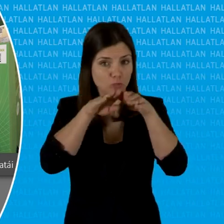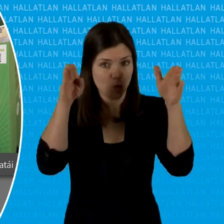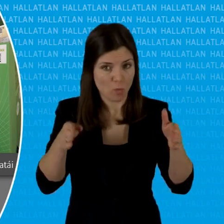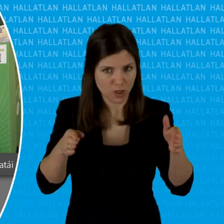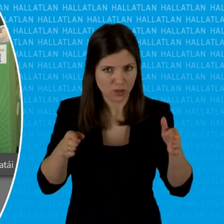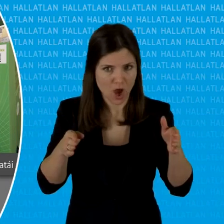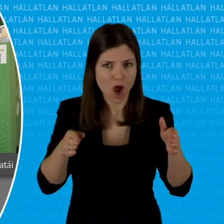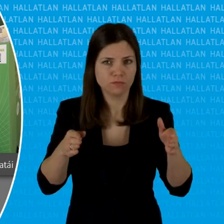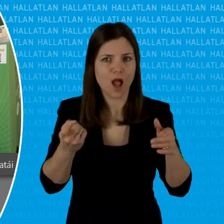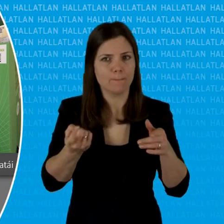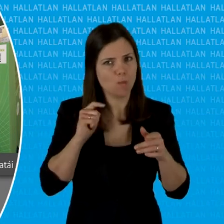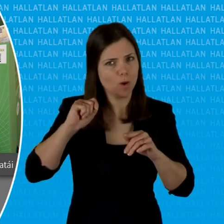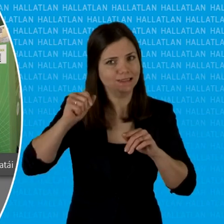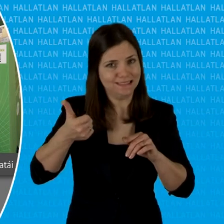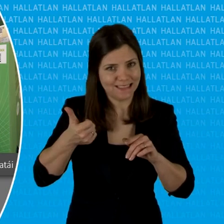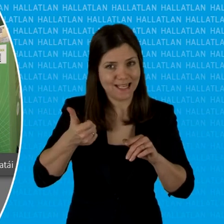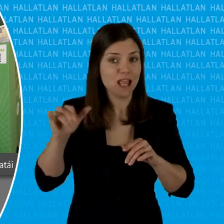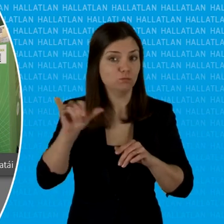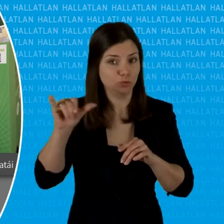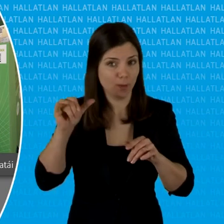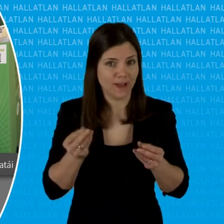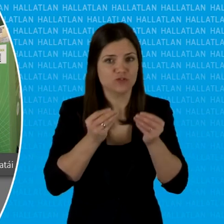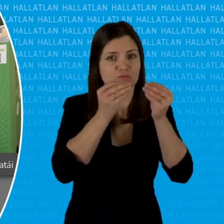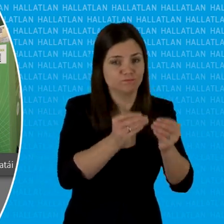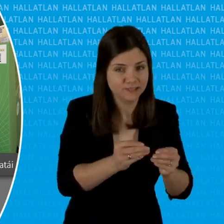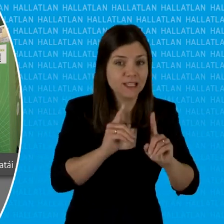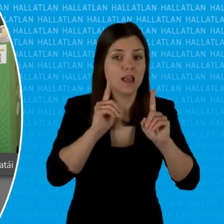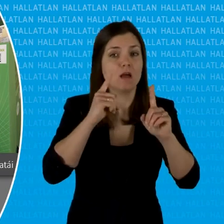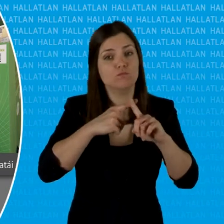Az automaták közül 11-et a fővárosba telepítettek,